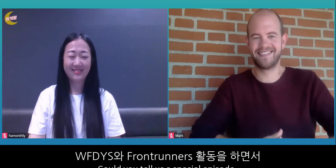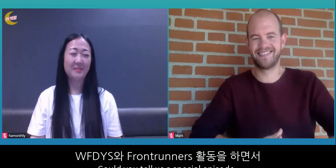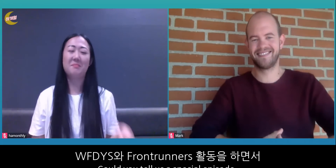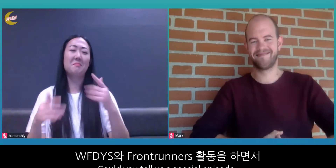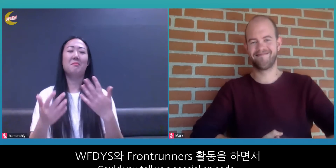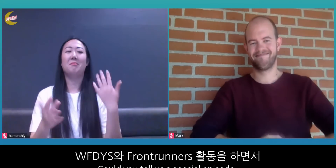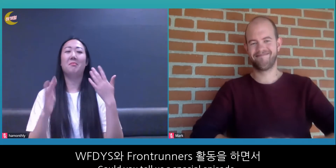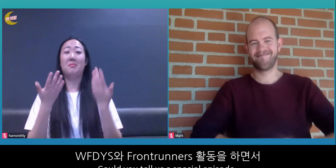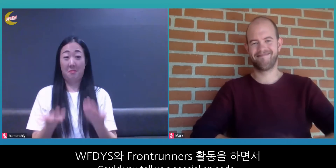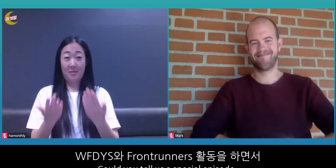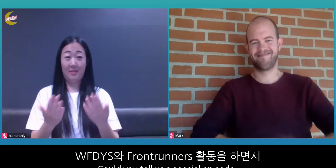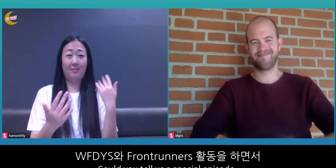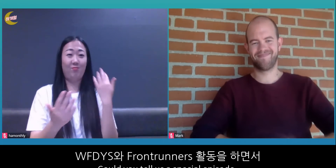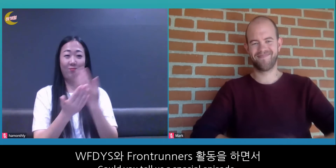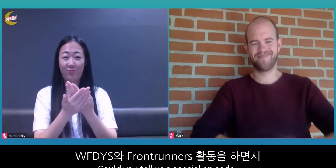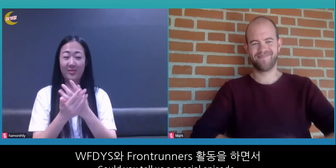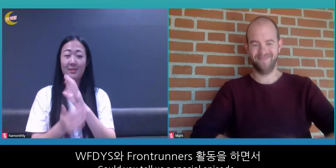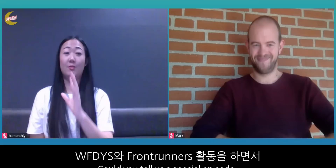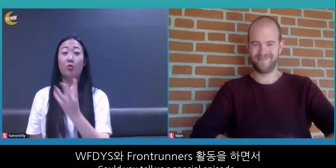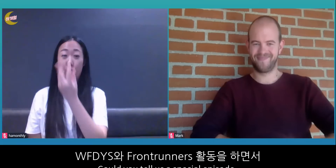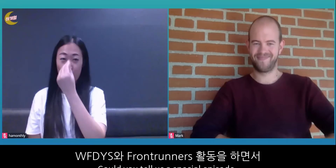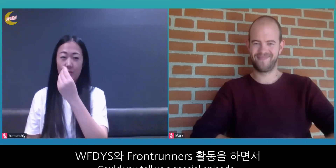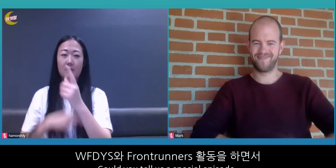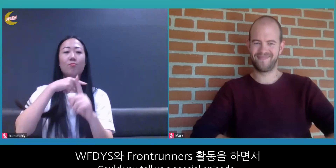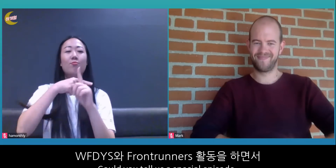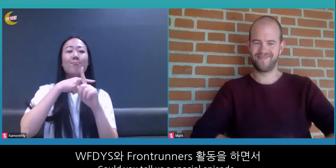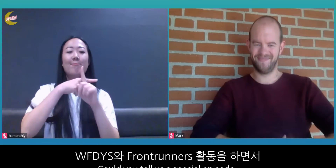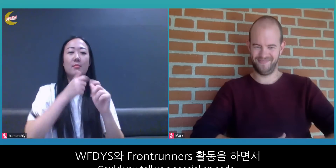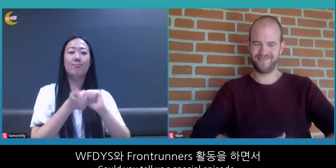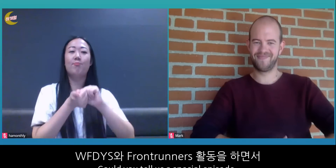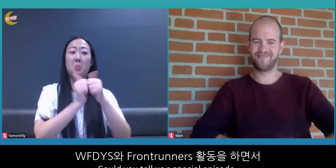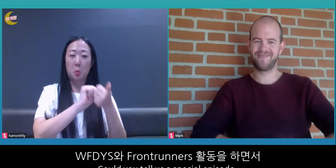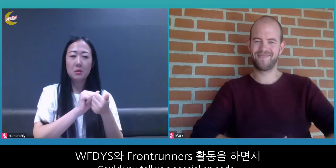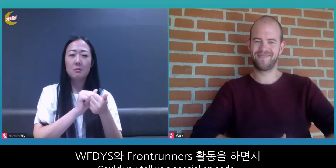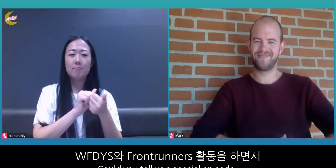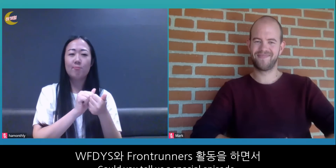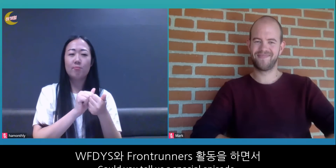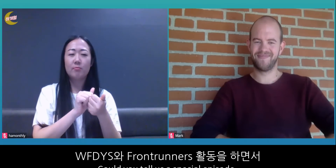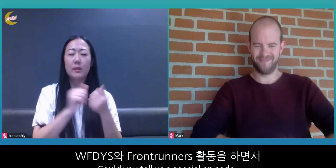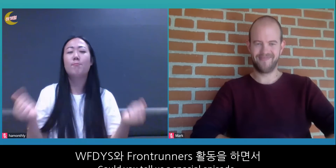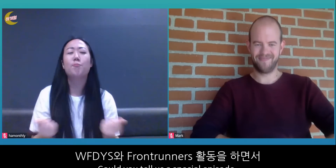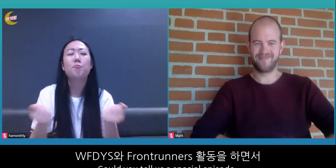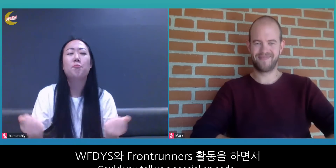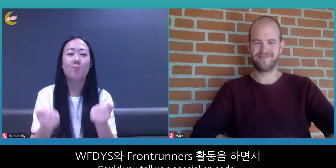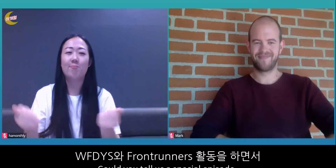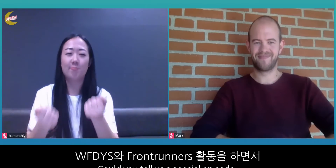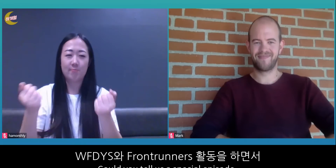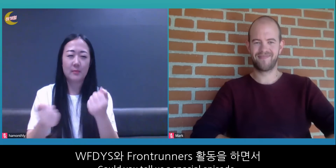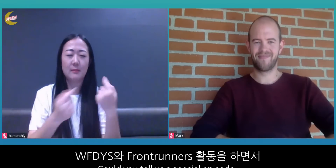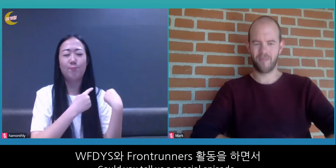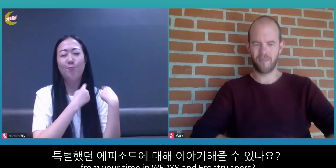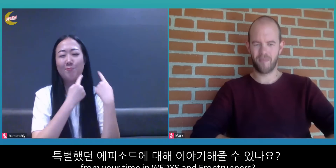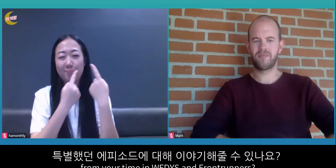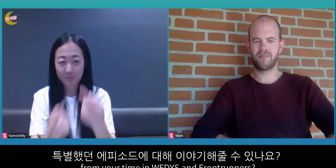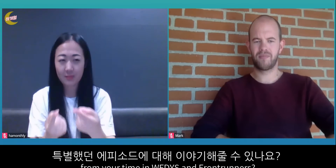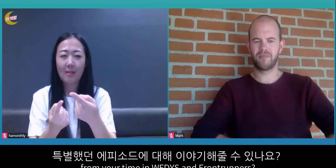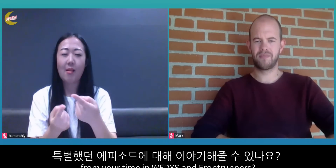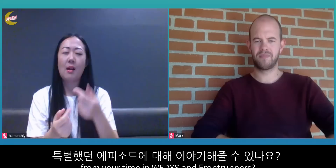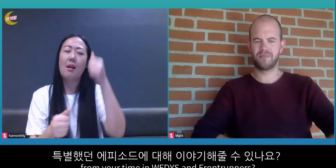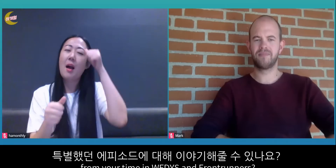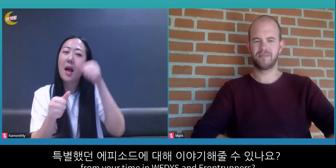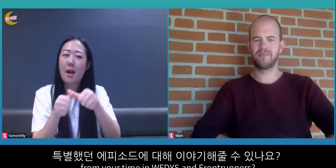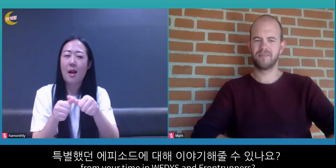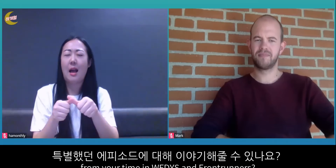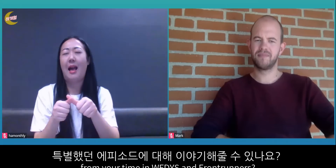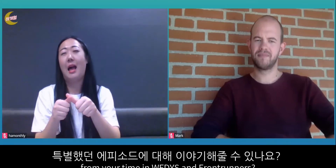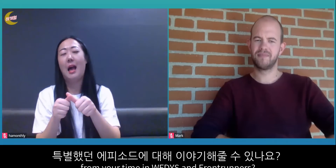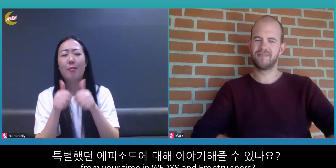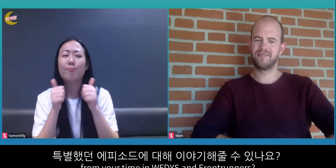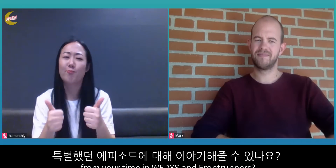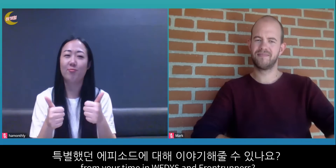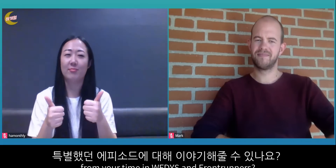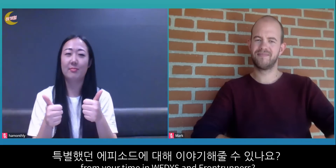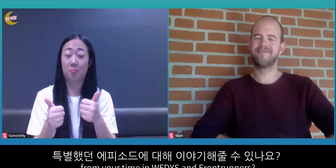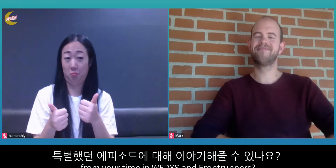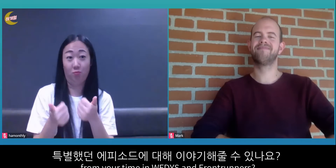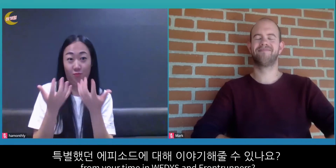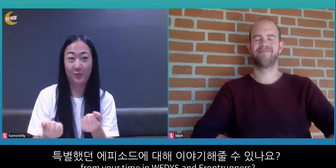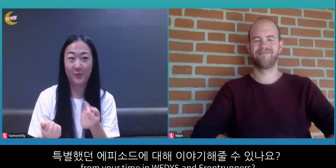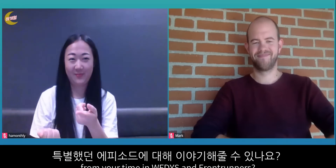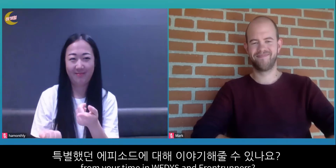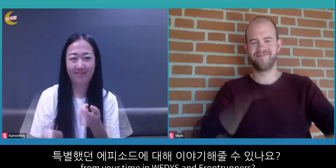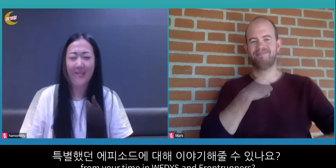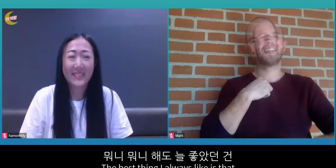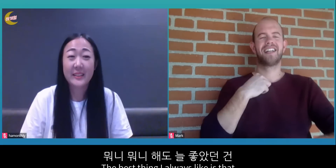WFDYSとFrontrunnersでのあなたの時代からの特別なエピソードを教えてください。